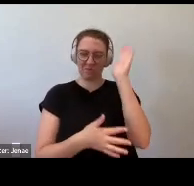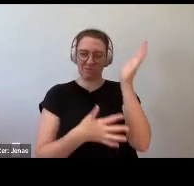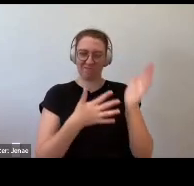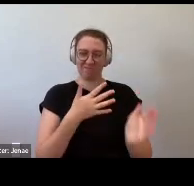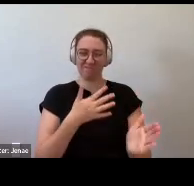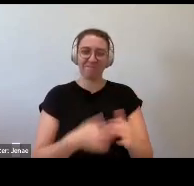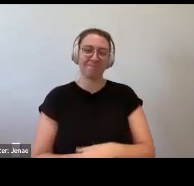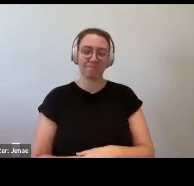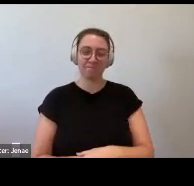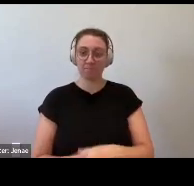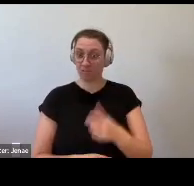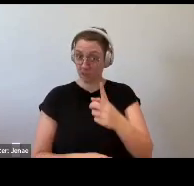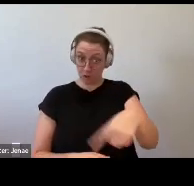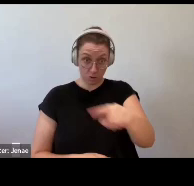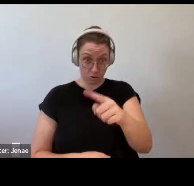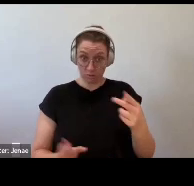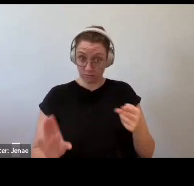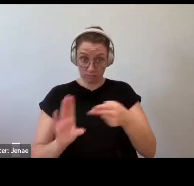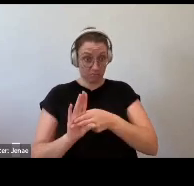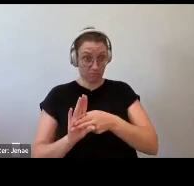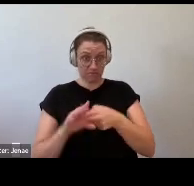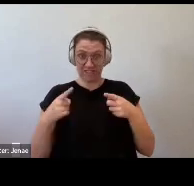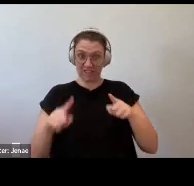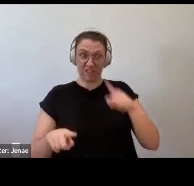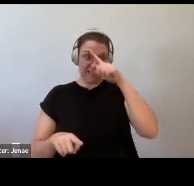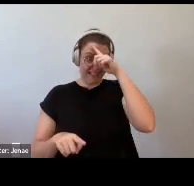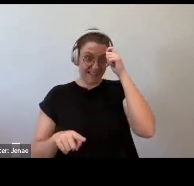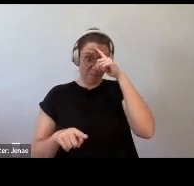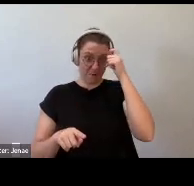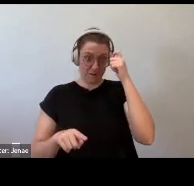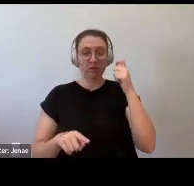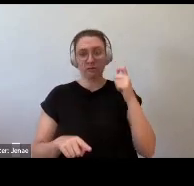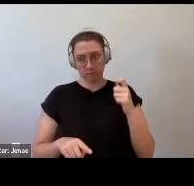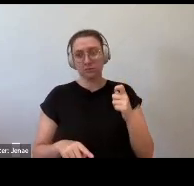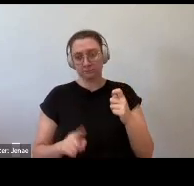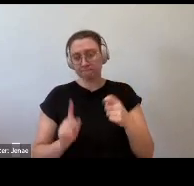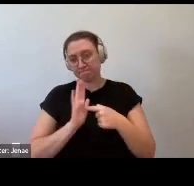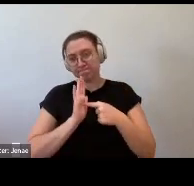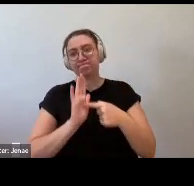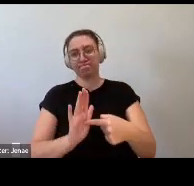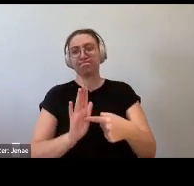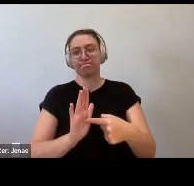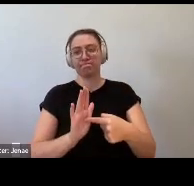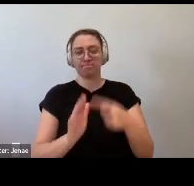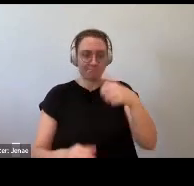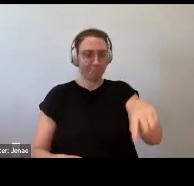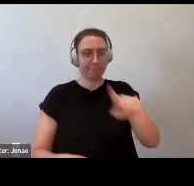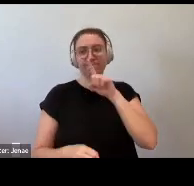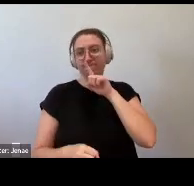Su presencia hoy, durante los meses de verano, es una prueba fehaciente de su compromiso